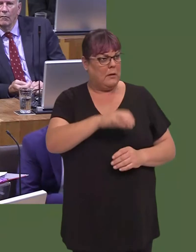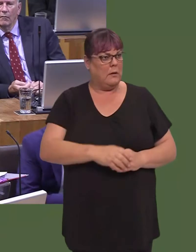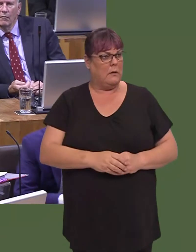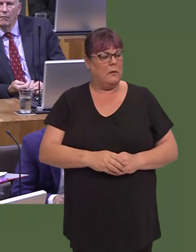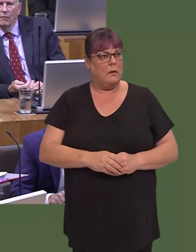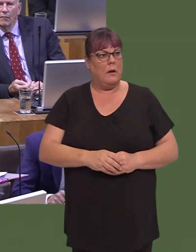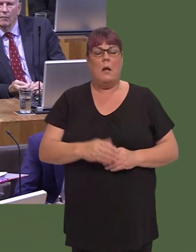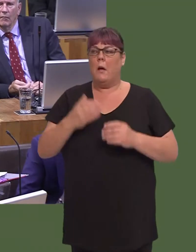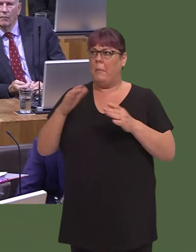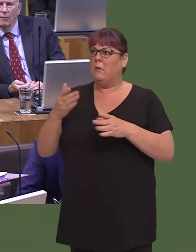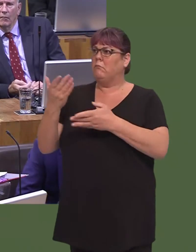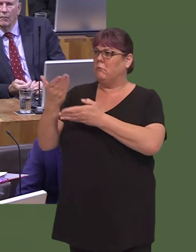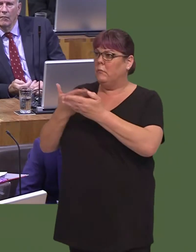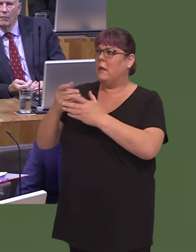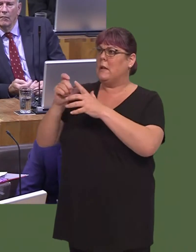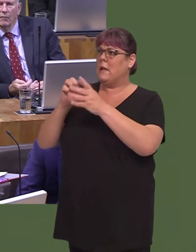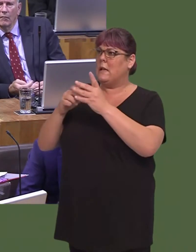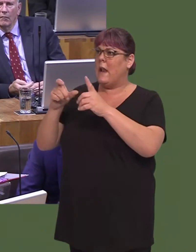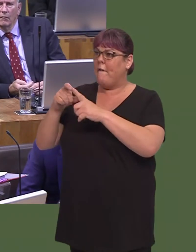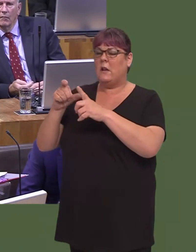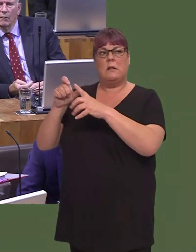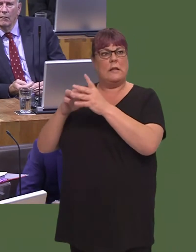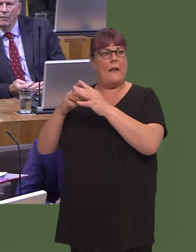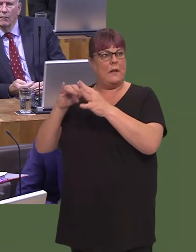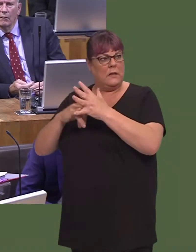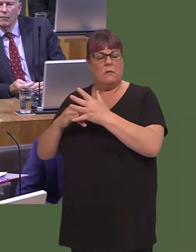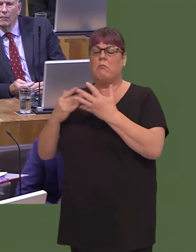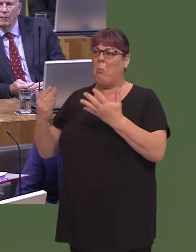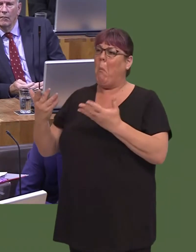ddiweddarach, nid oes yna ddim un swyddóyr un swydd o gwblówedi cael ei chreu er gwaetha'r